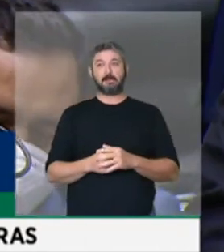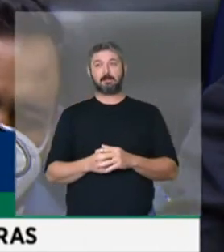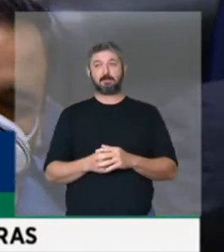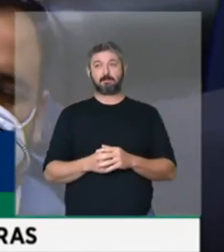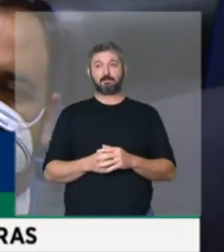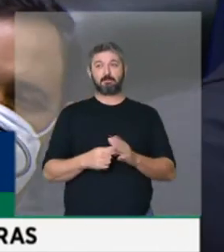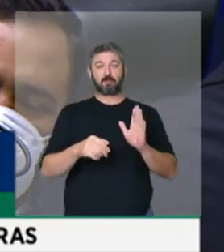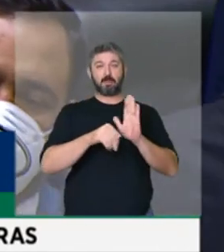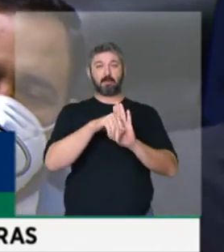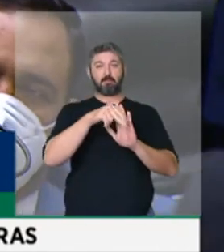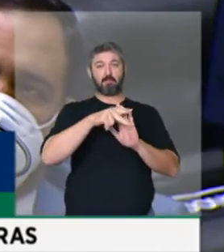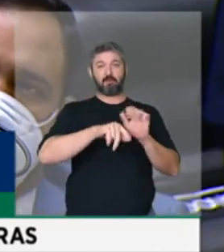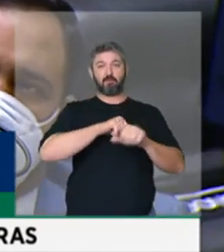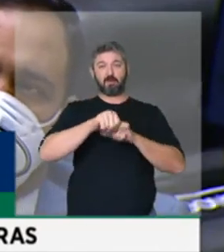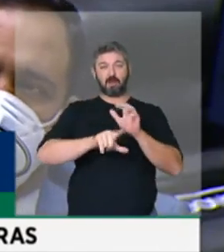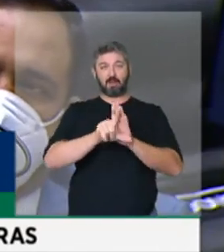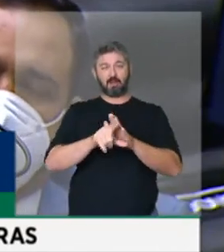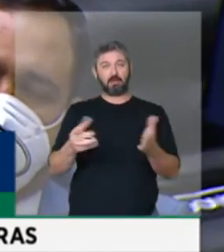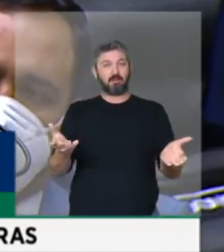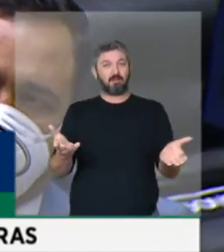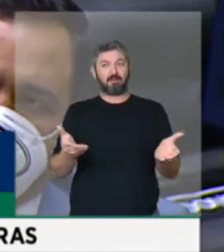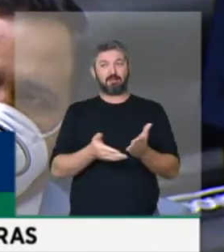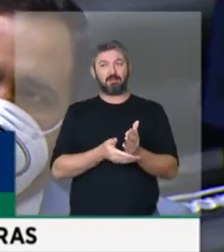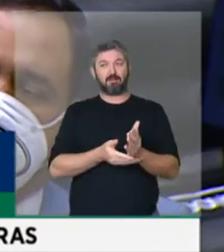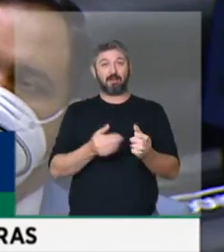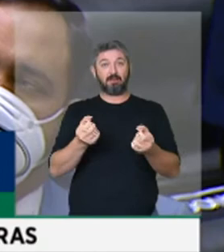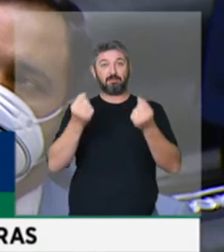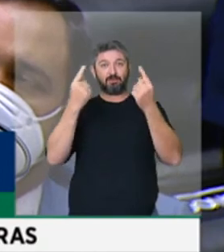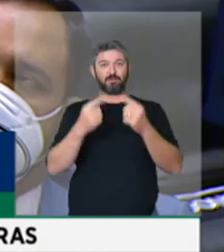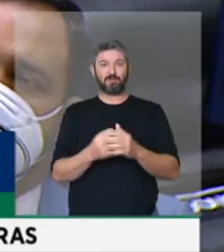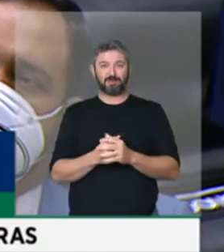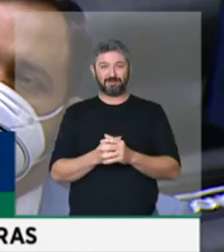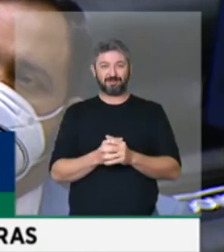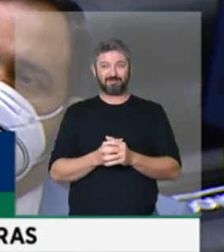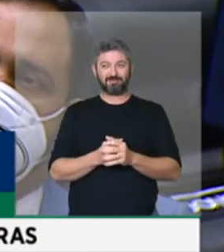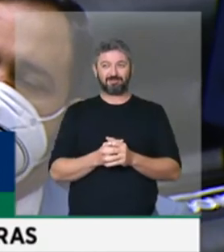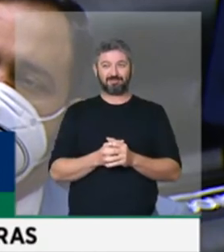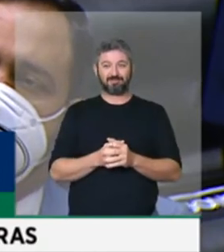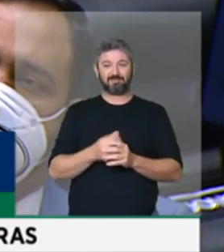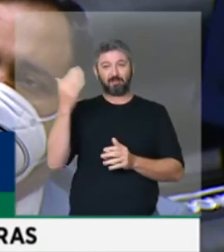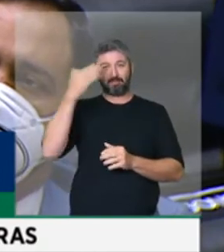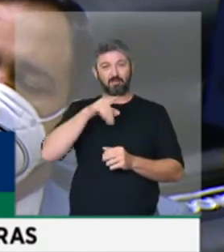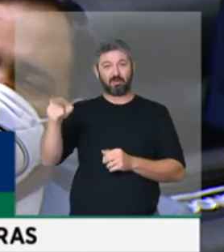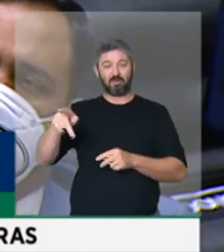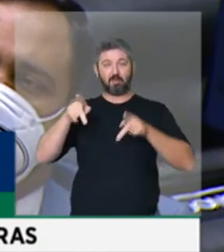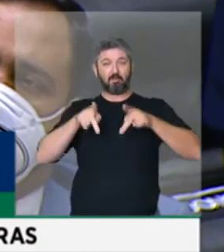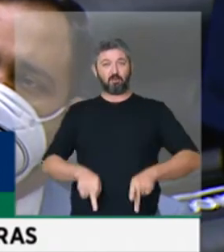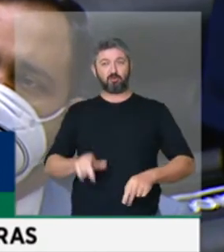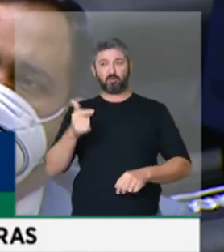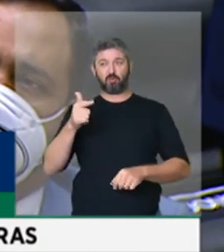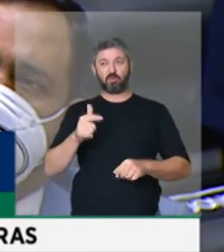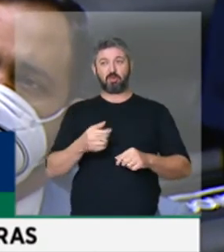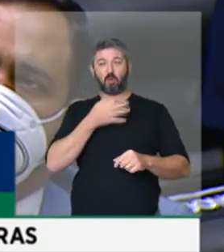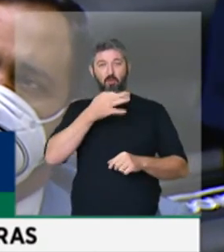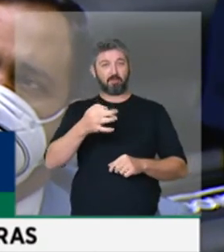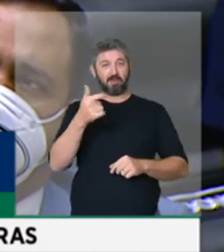VENDA DAS ESTATAIS. PRIMEIRO QUE NÃO É VERDADE. NÃO É O ÚNICO. E, ATO CONTÍNUO, SR.